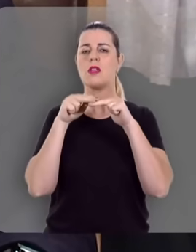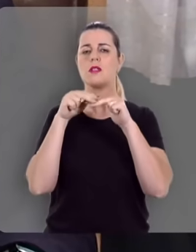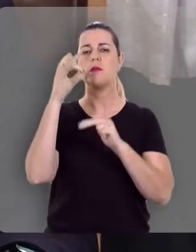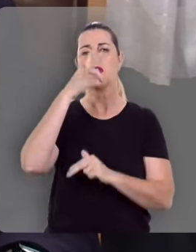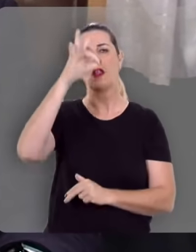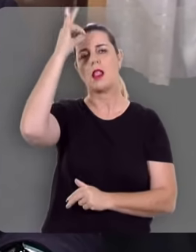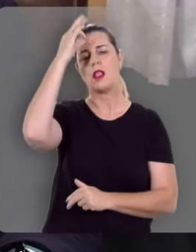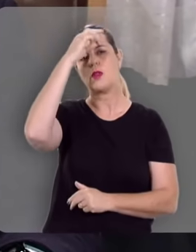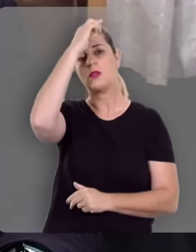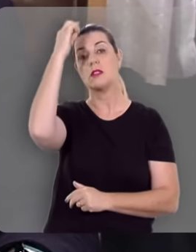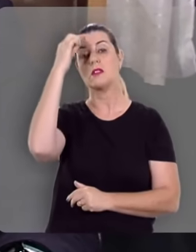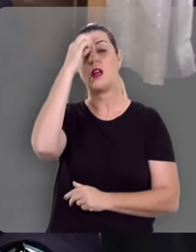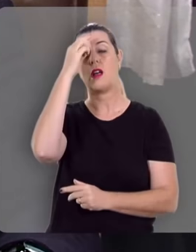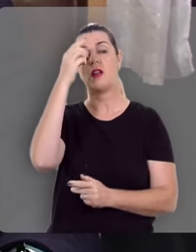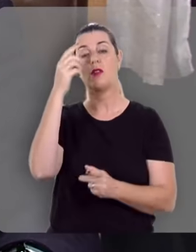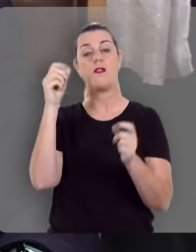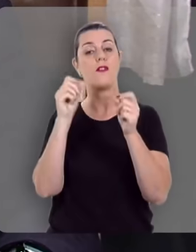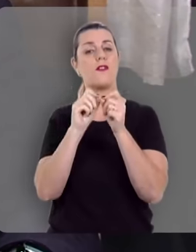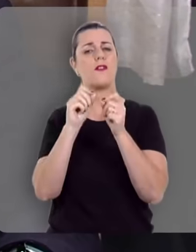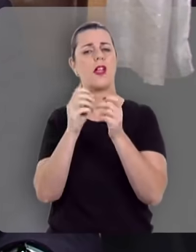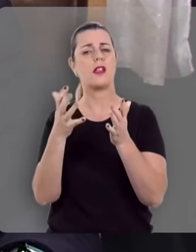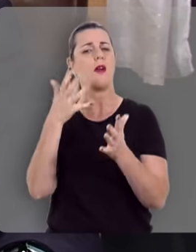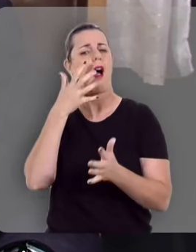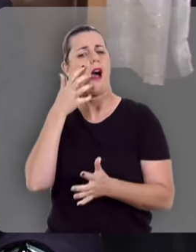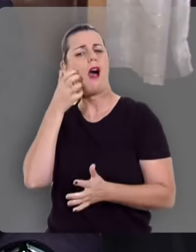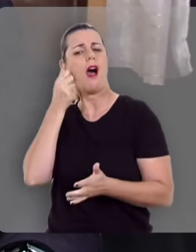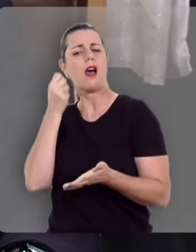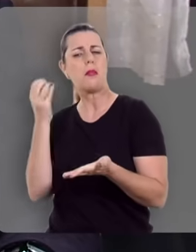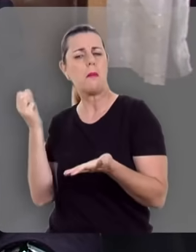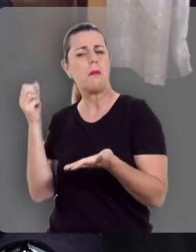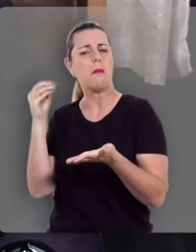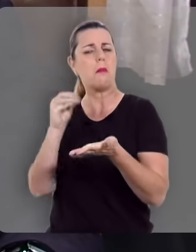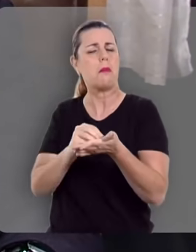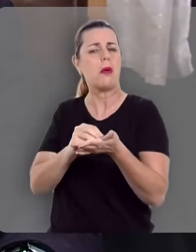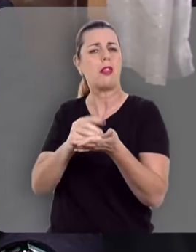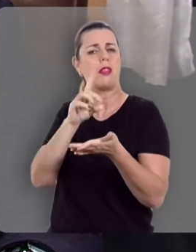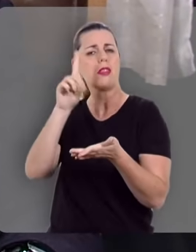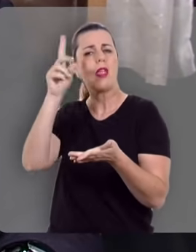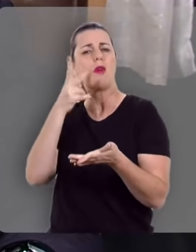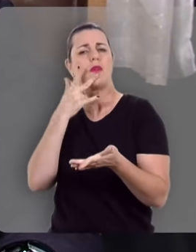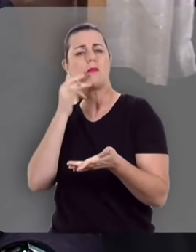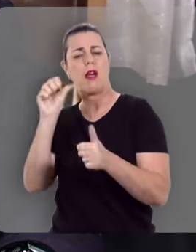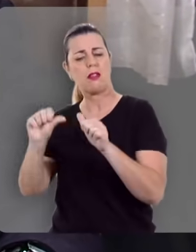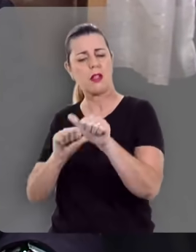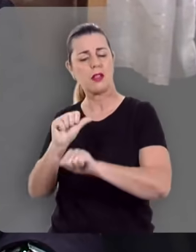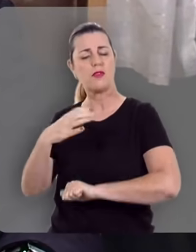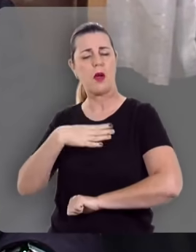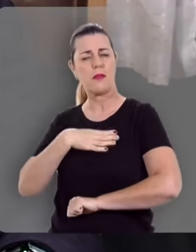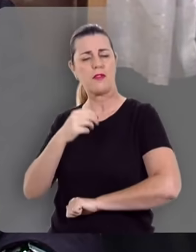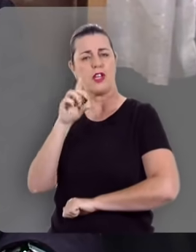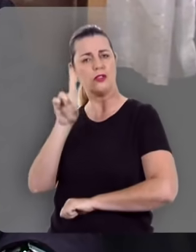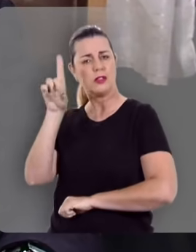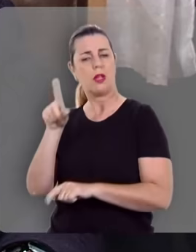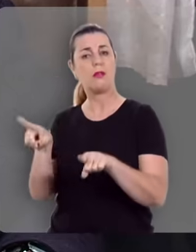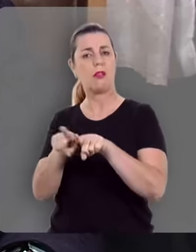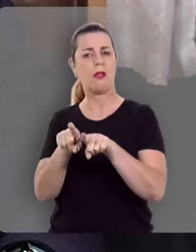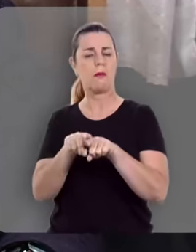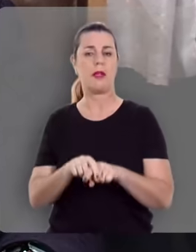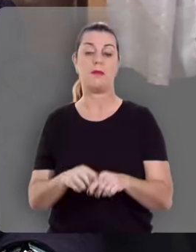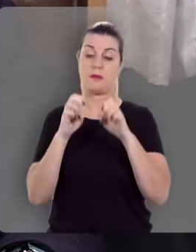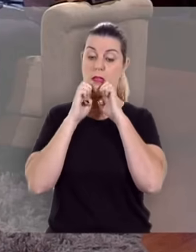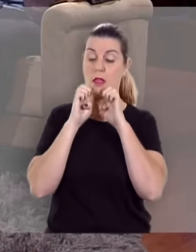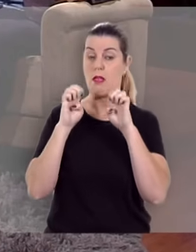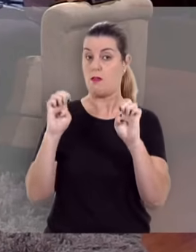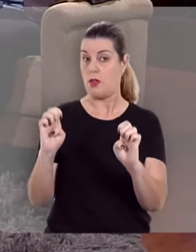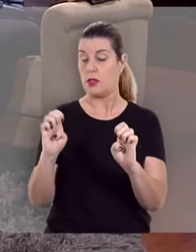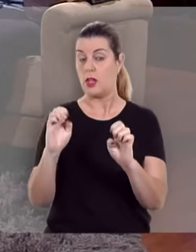além disso adotado de papel passado o Deus pais se torna filho de Deus então o Evangelho é tudo